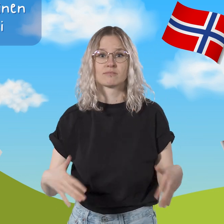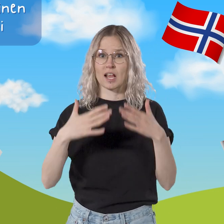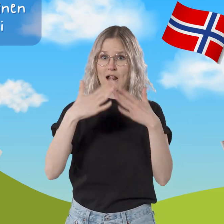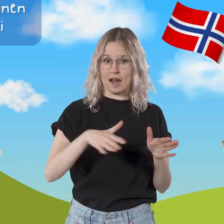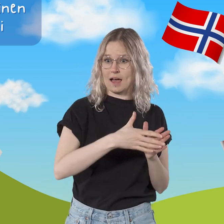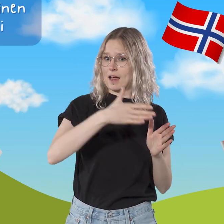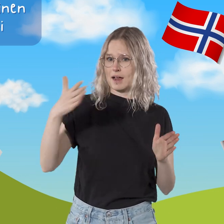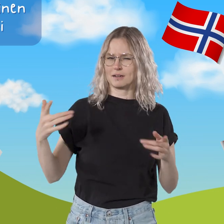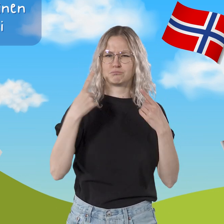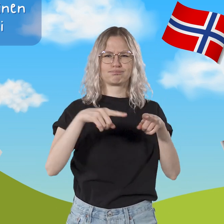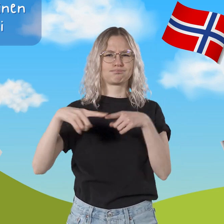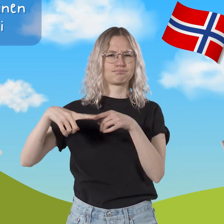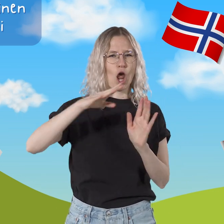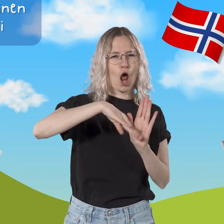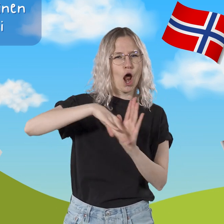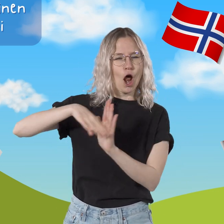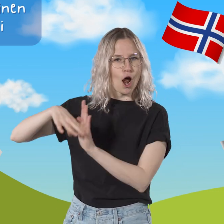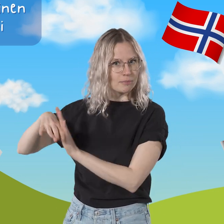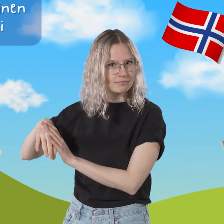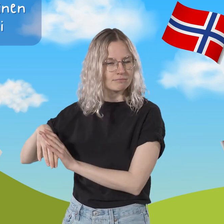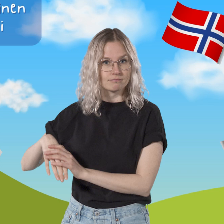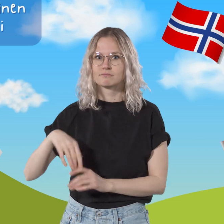Leirin aikana järjestetään monenlaista kivaa ohjelmaa.